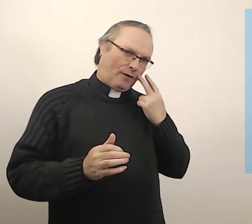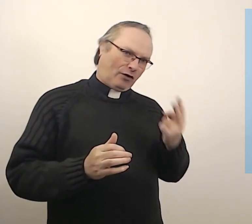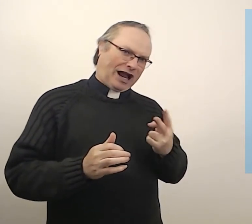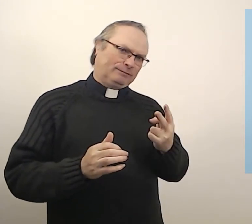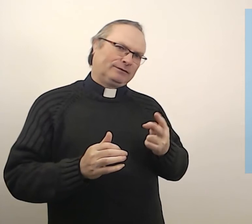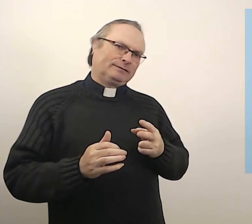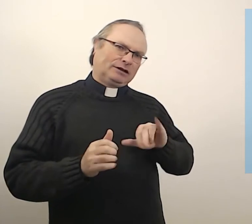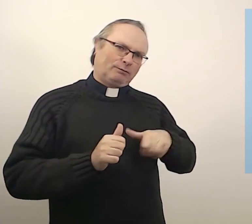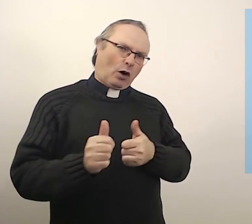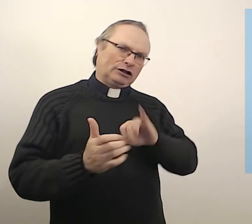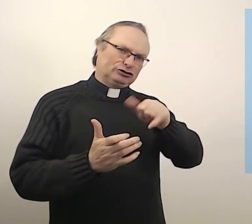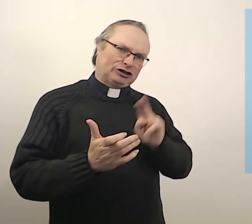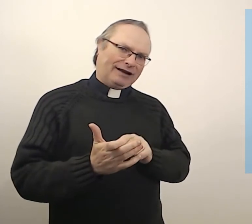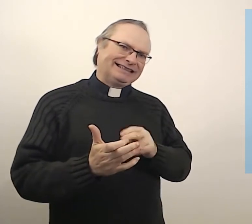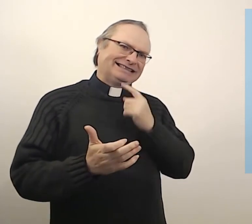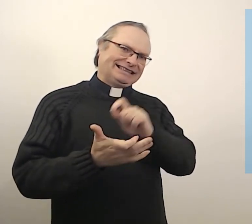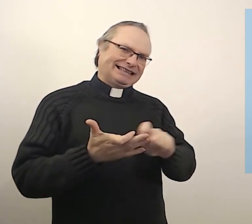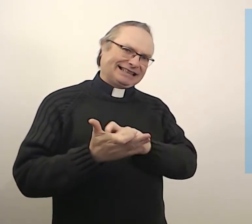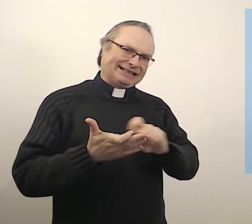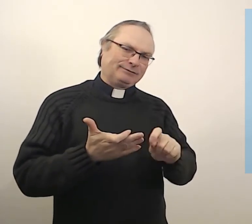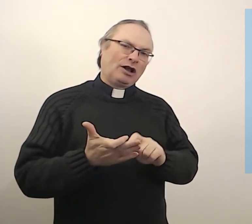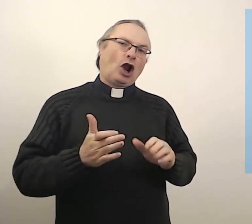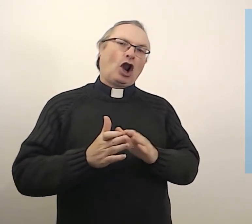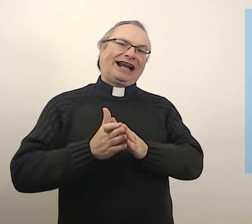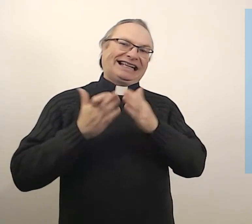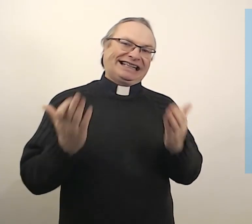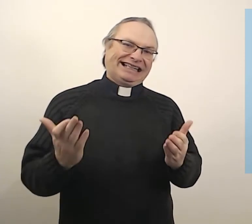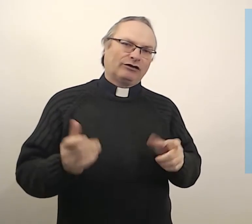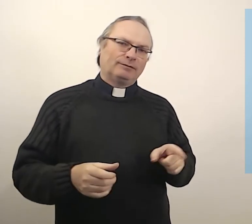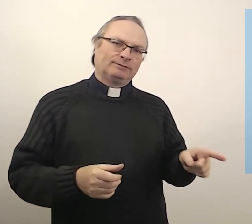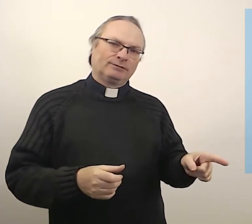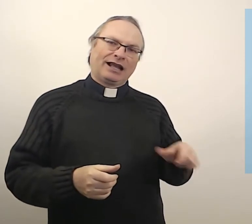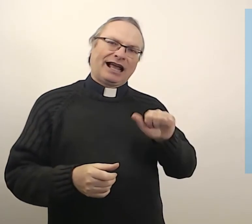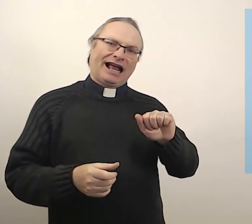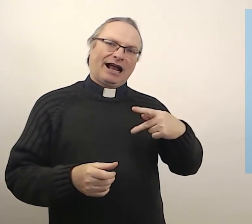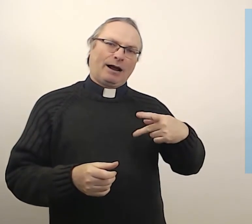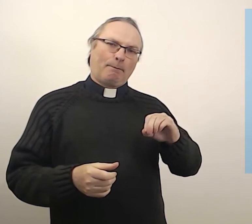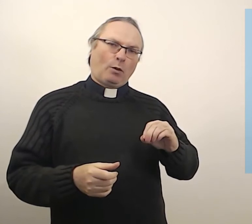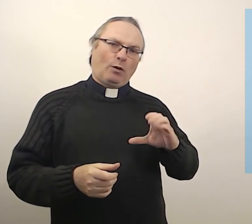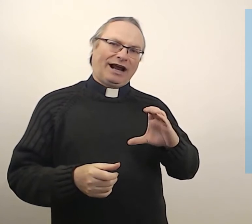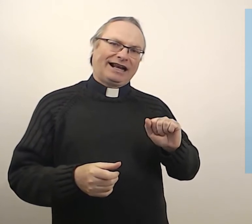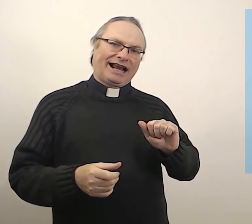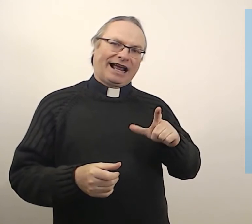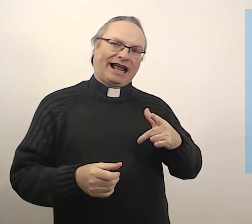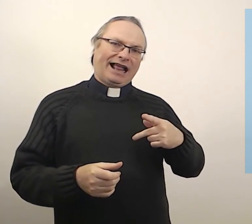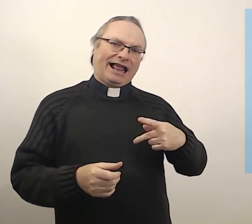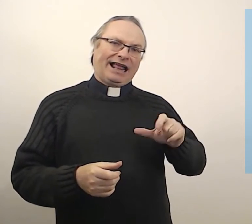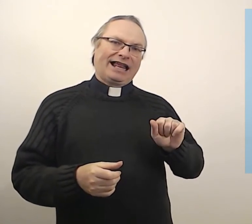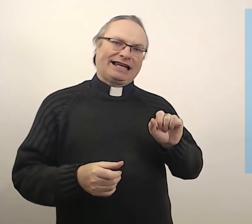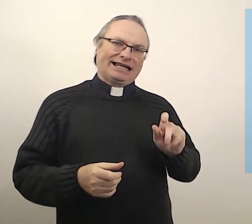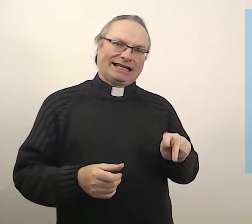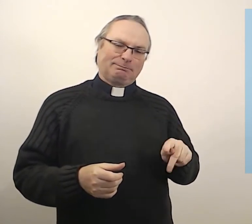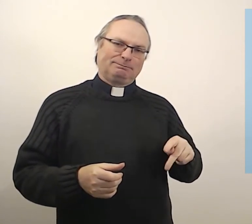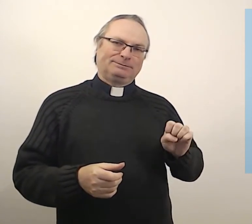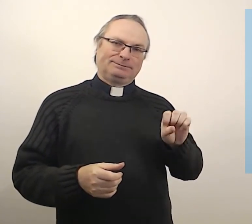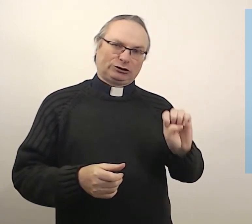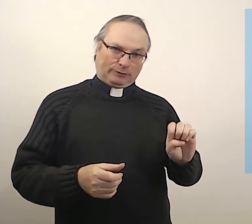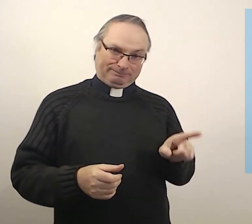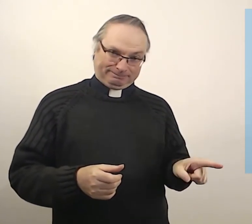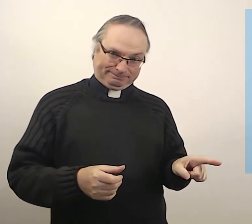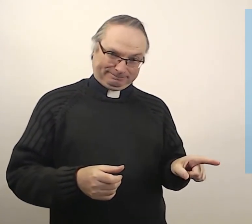On voit l'apôtre Jean qui a écrit le livre de l'Apocalypse.